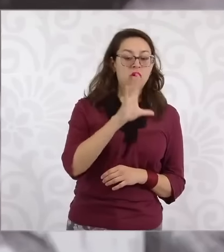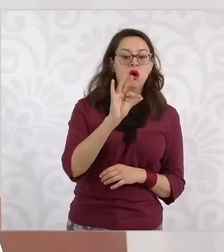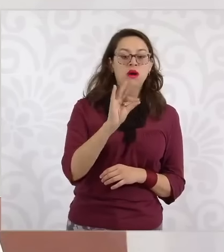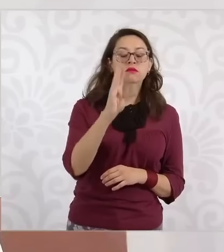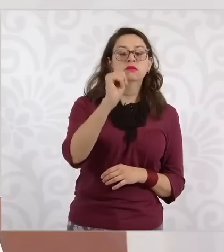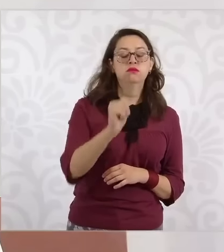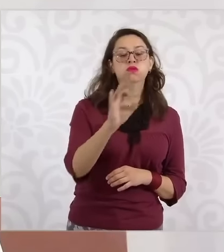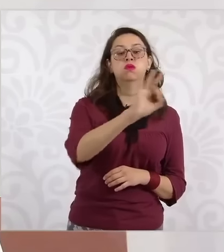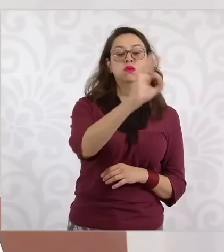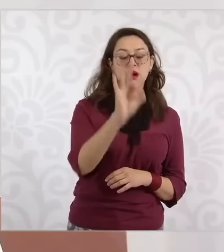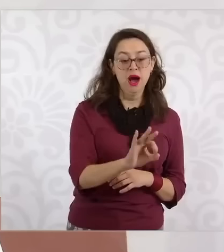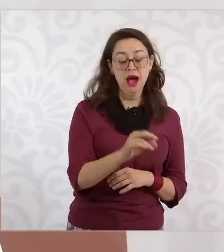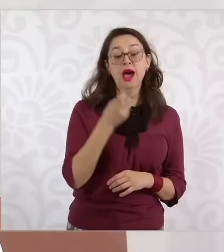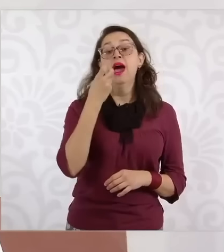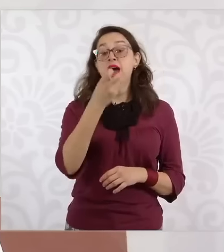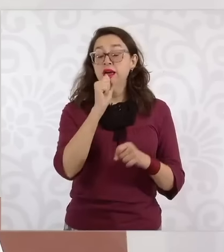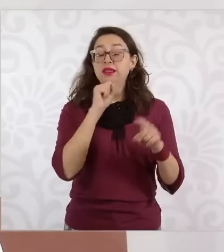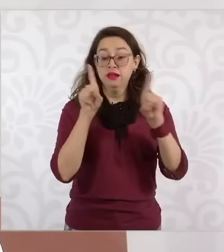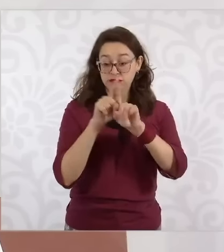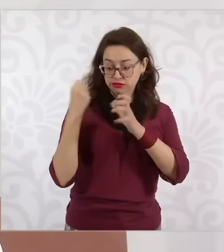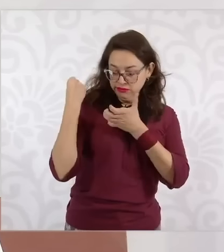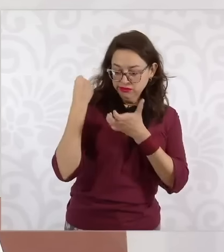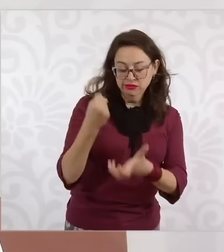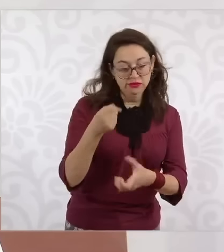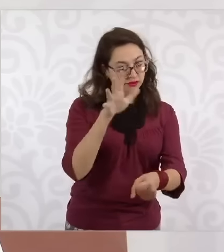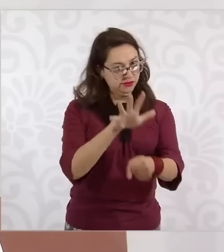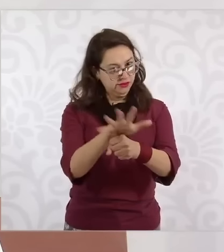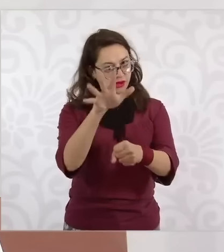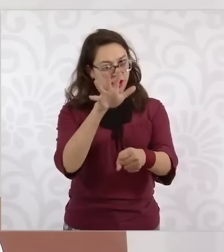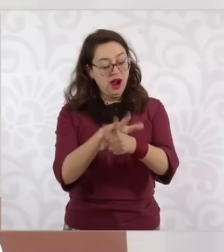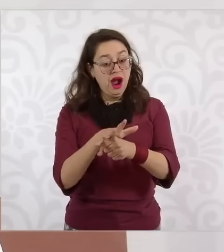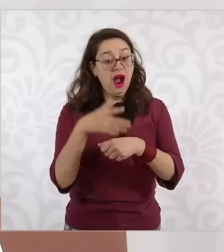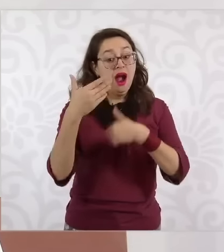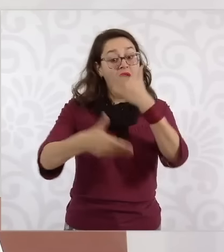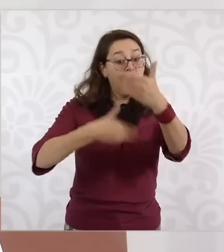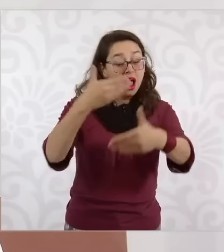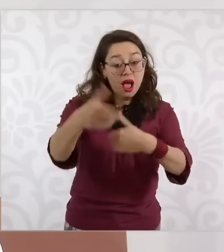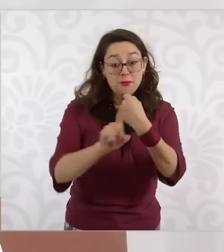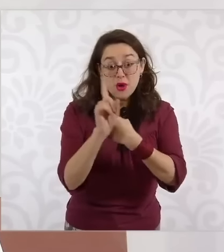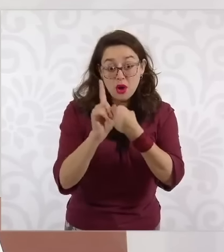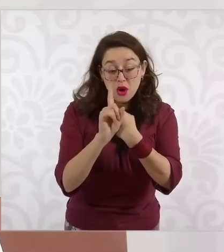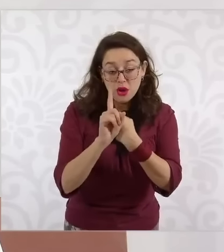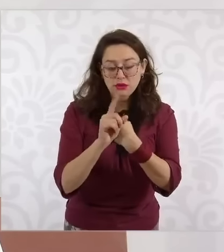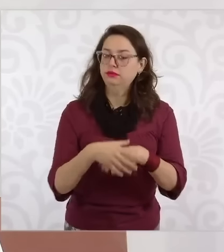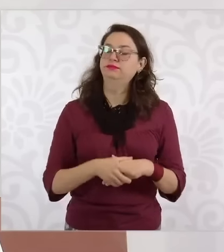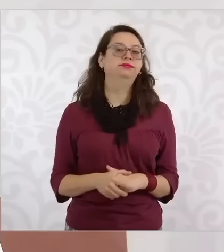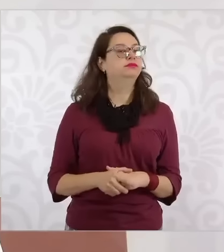también tienen que ser autofinanciables, no pueden tener una merma en las finanzas públicas. Estamos